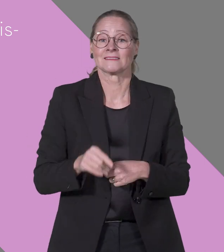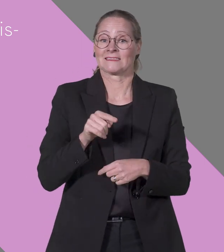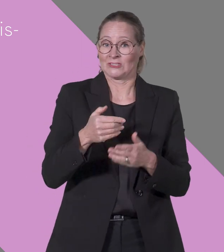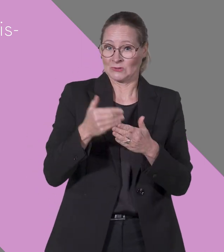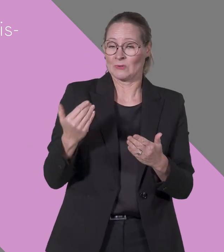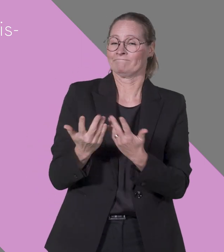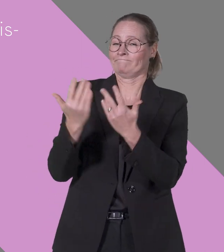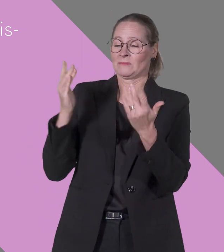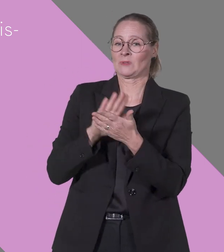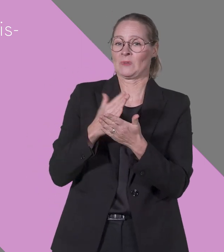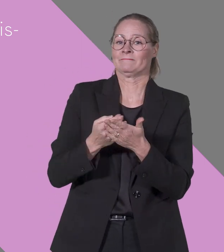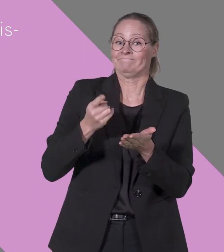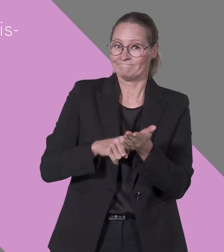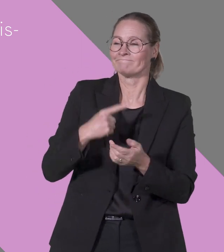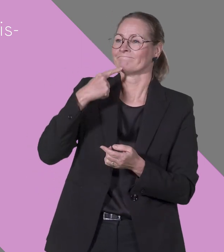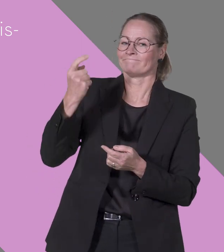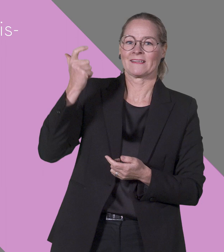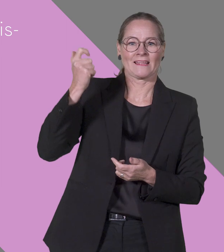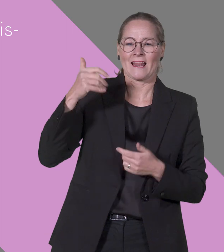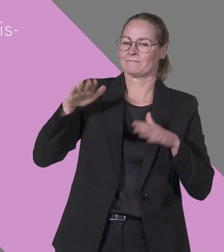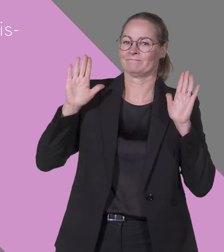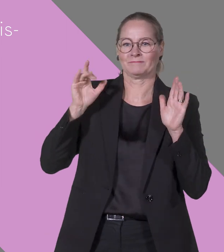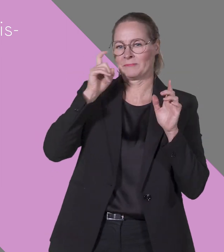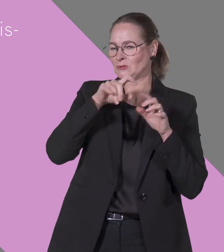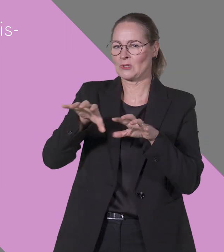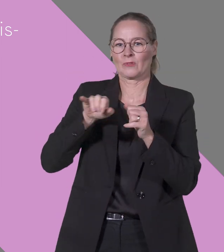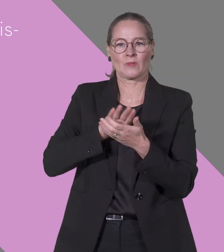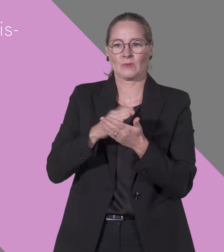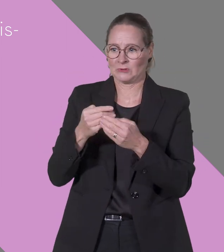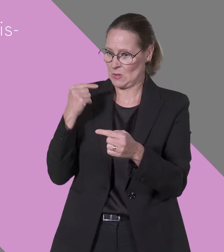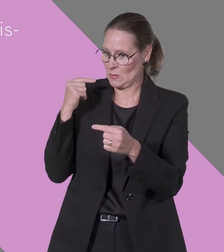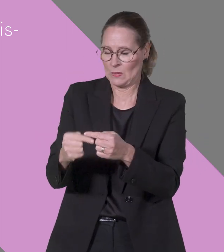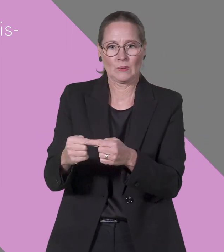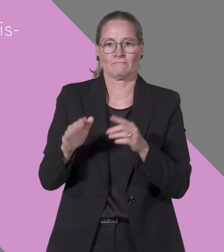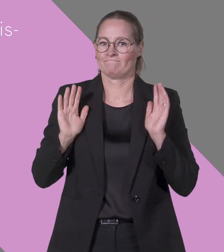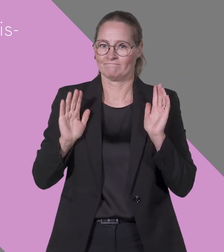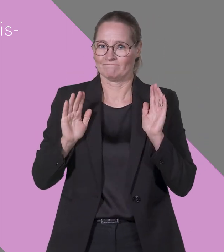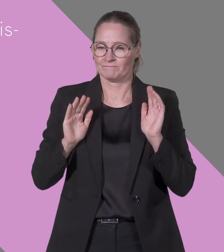Tästä johtuen moni tulkki joutuu toteamaan Kelalle, - ettei pystykään ottamaan tulkkausta vastaan.